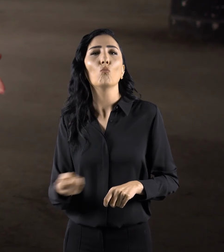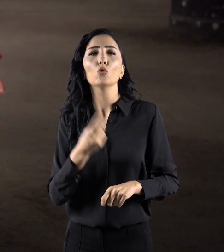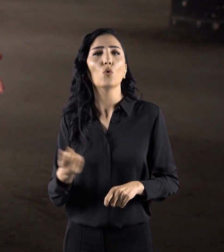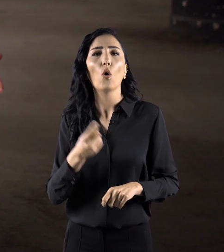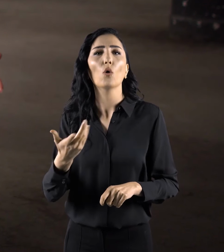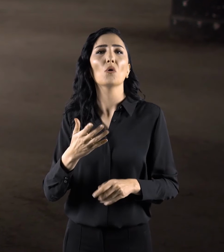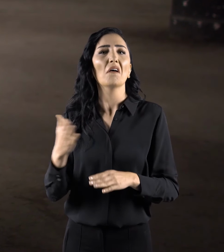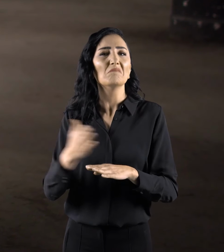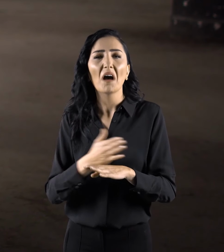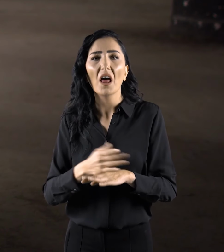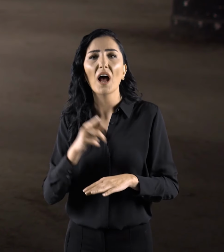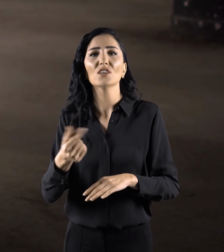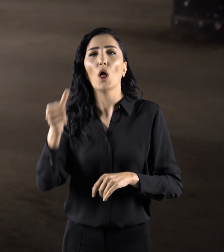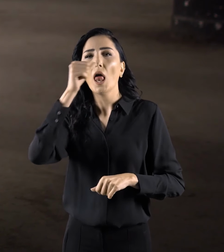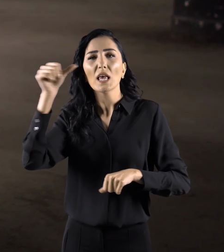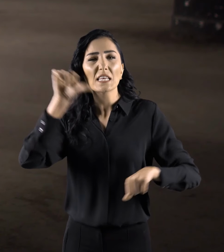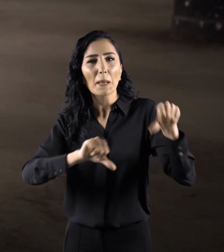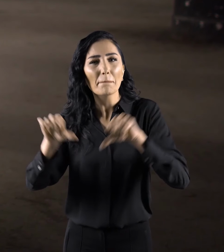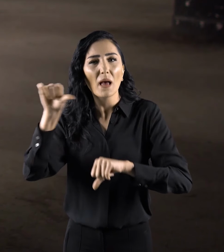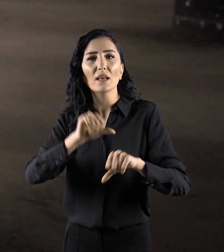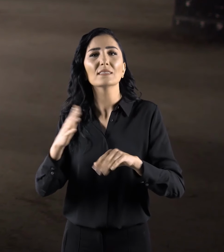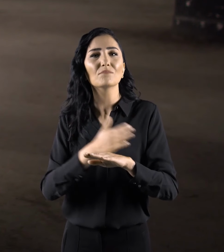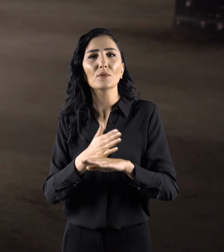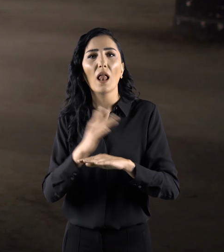Motorlu araçları, aletleri, kimyasalları